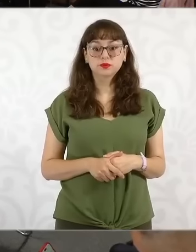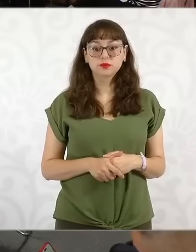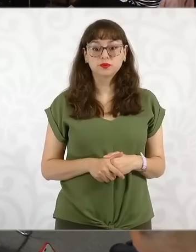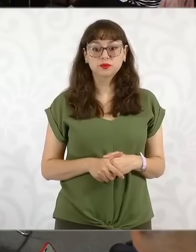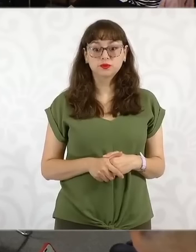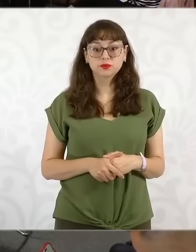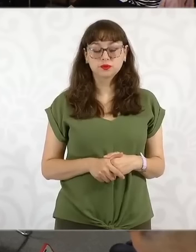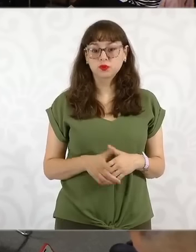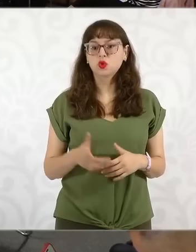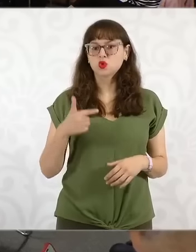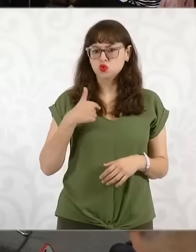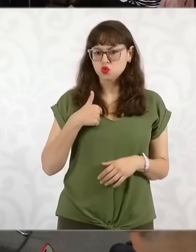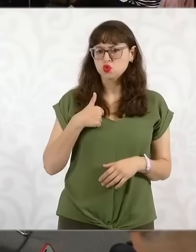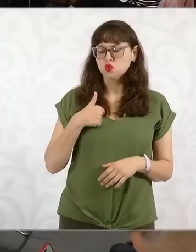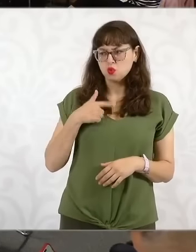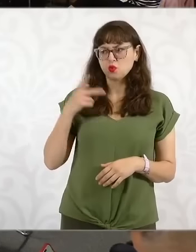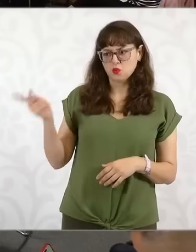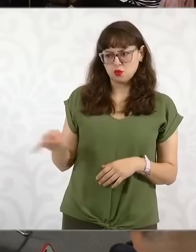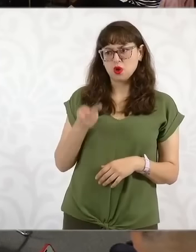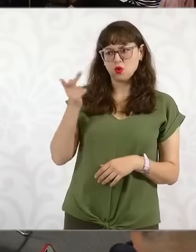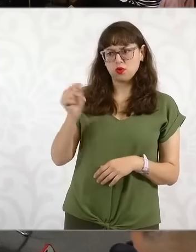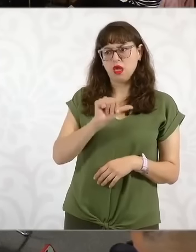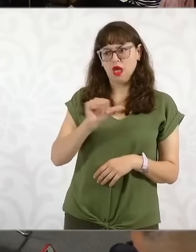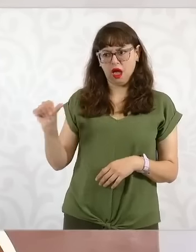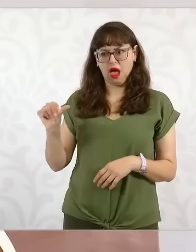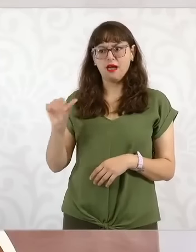checo con la Fiscalía General del Estado de México de inmediato y se lo hacemos a ver